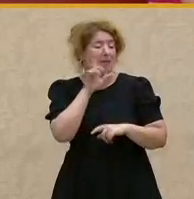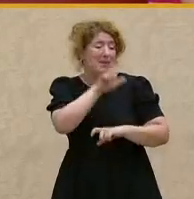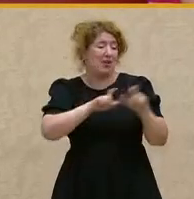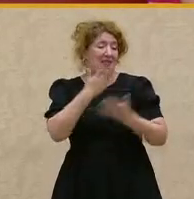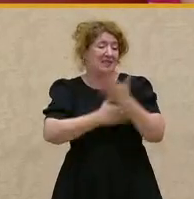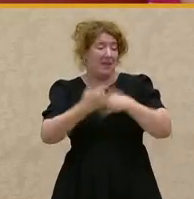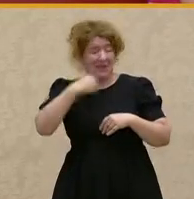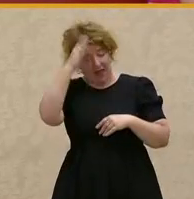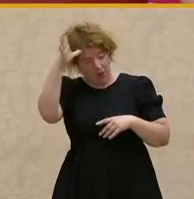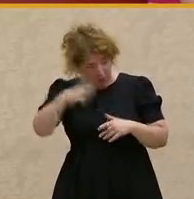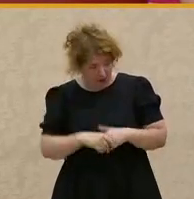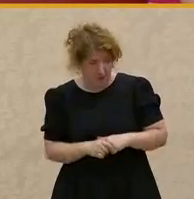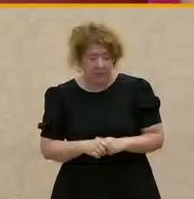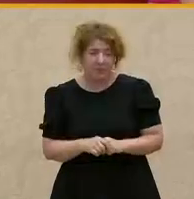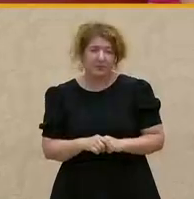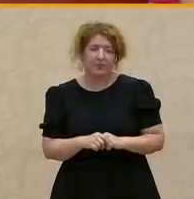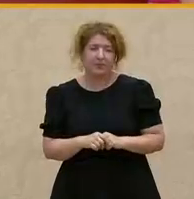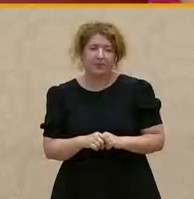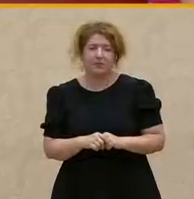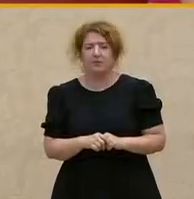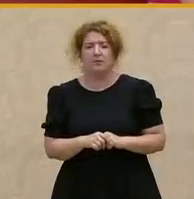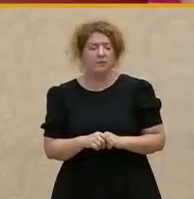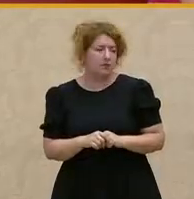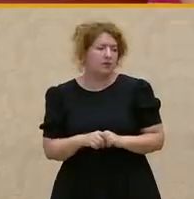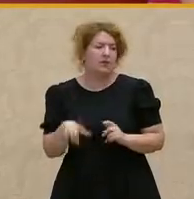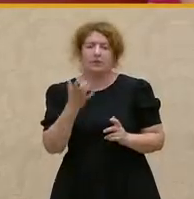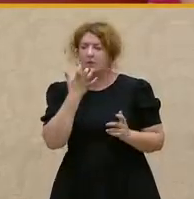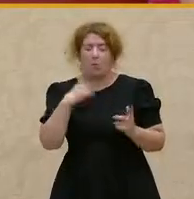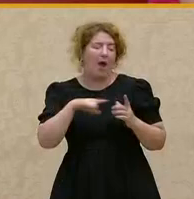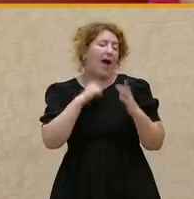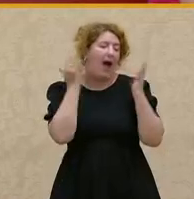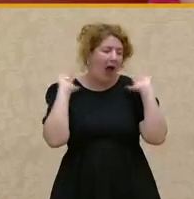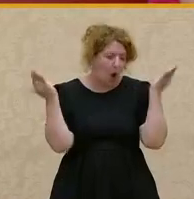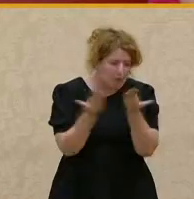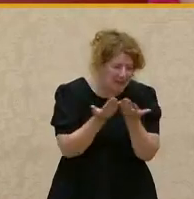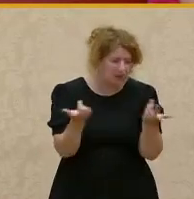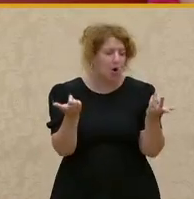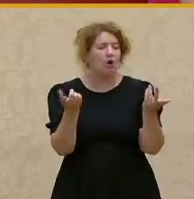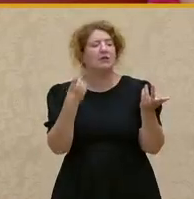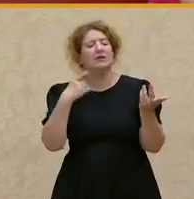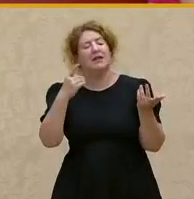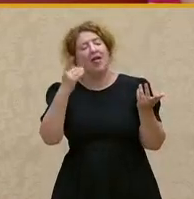discapacidad intelectual, y también con autismo, con síndrome de Down y con parálisis cerebral.